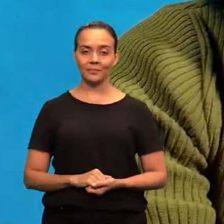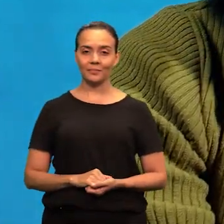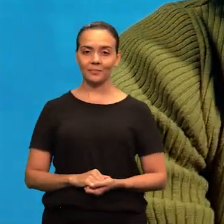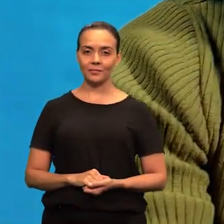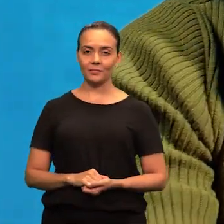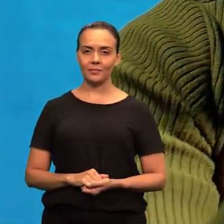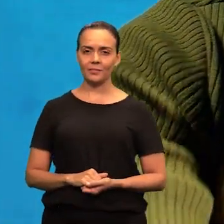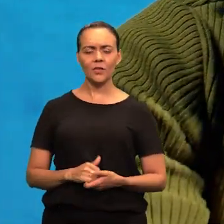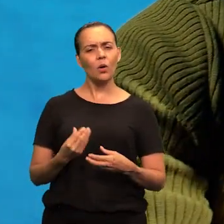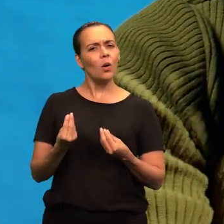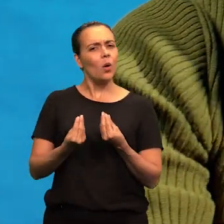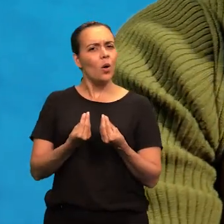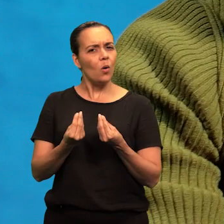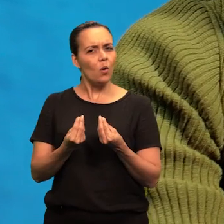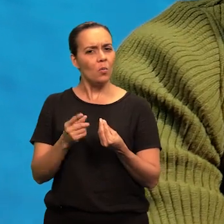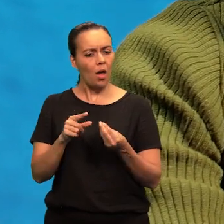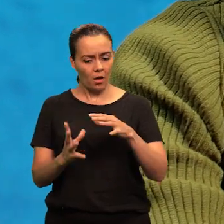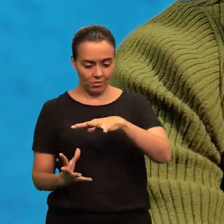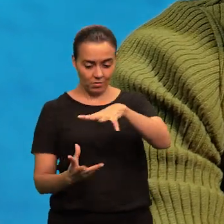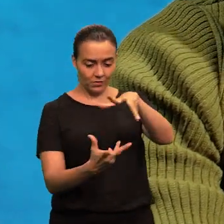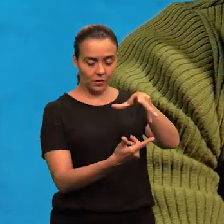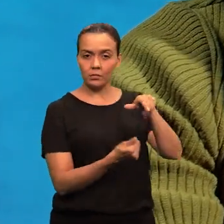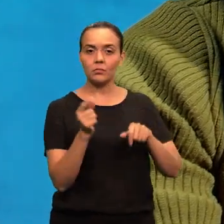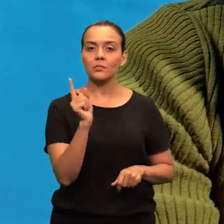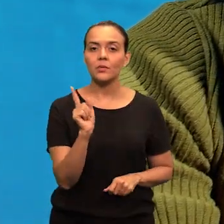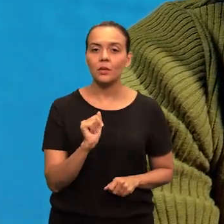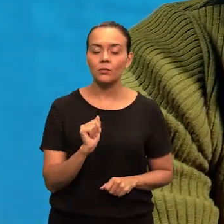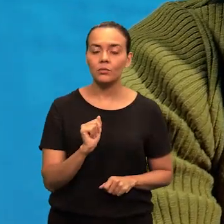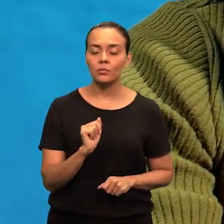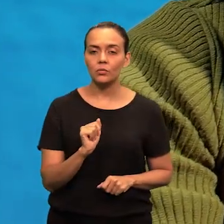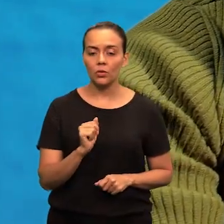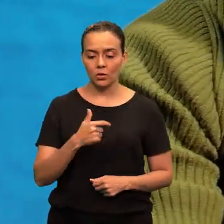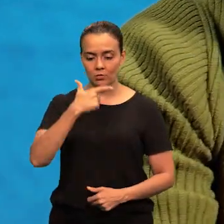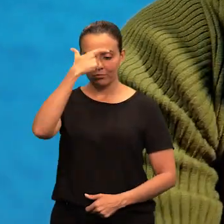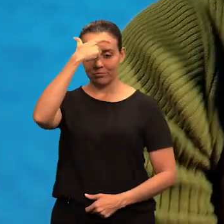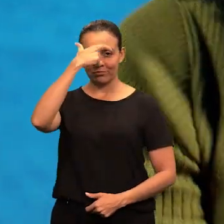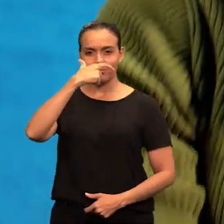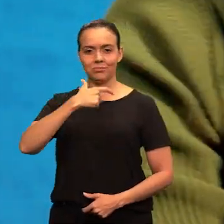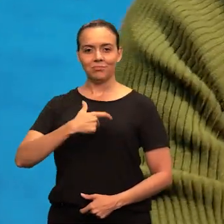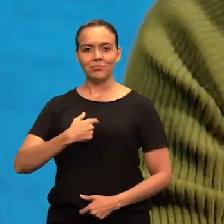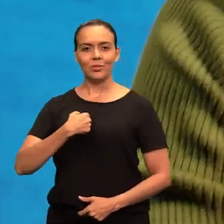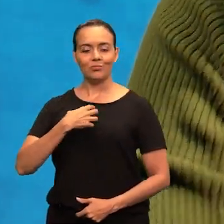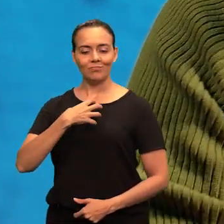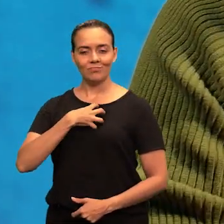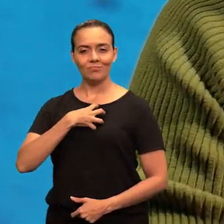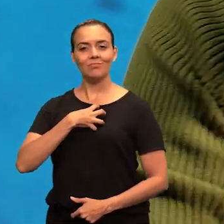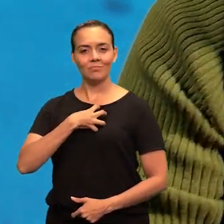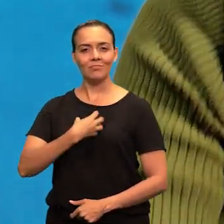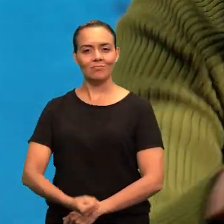Não, filho, você não fala do lugar universal. Você fala de uma posição. E não é que você não pode falar.